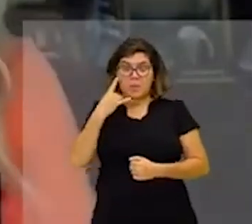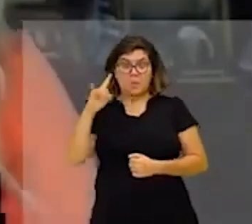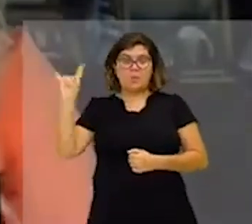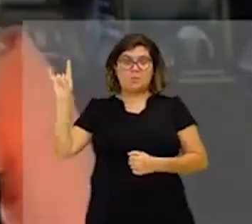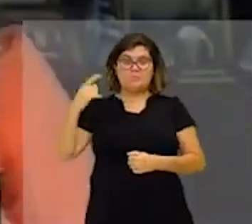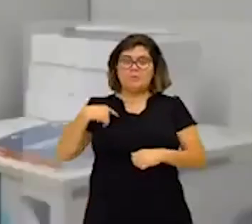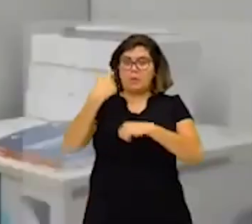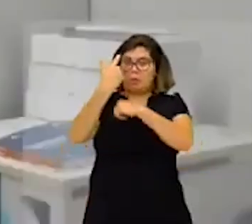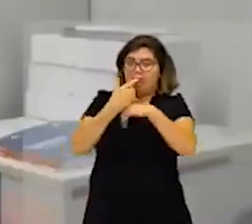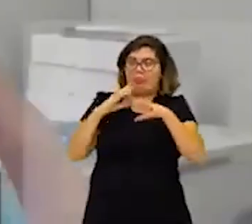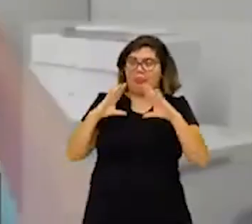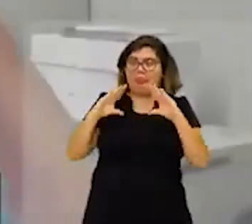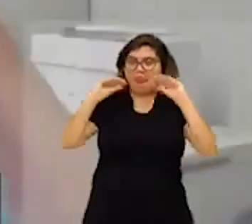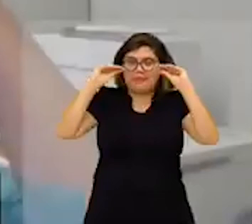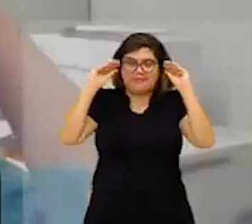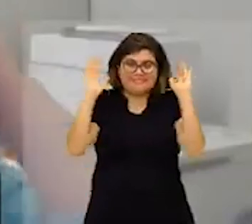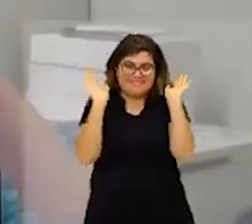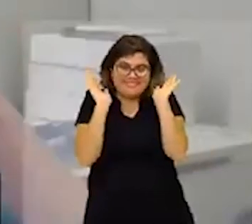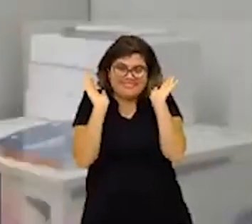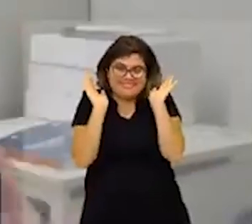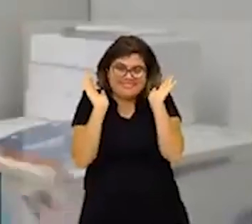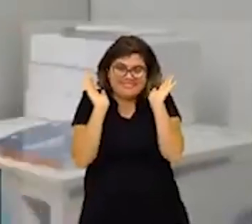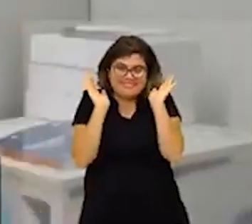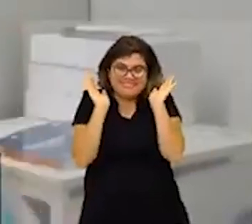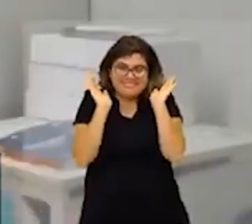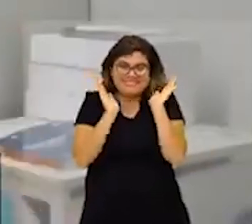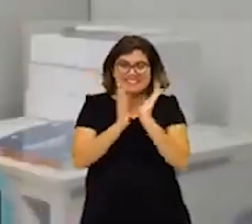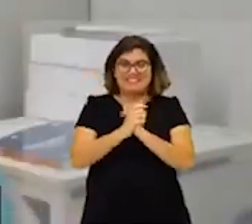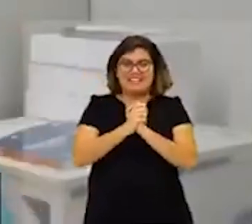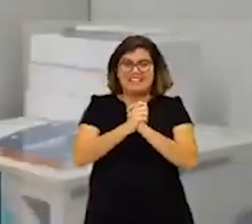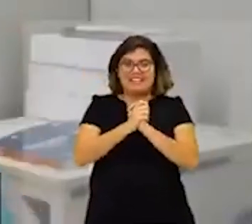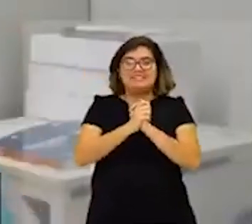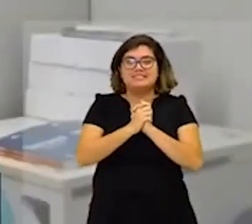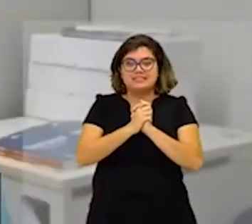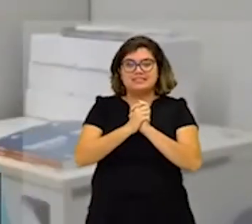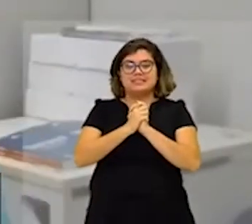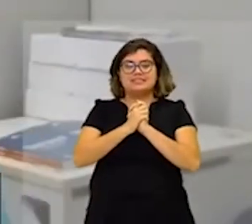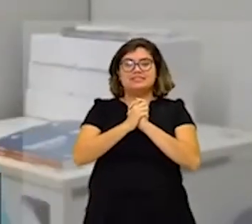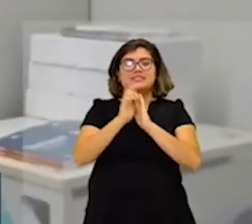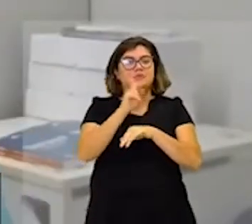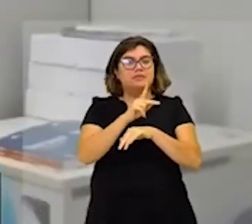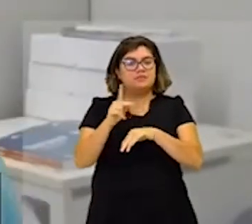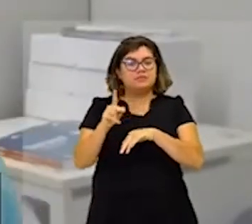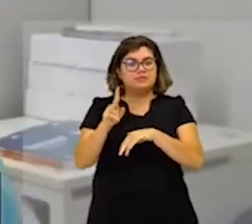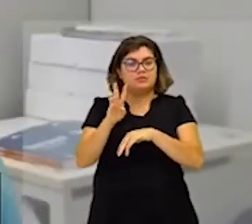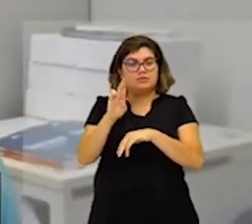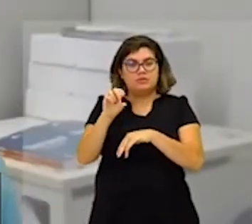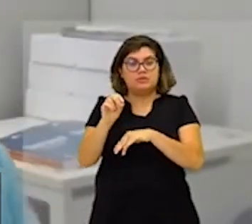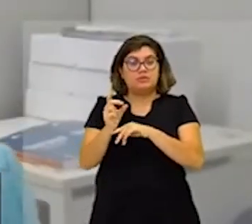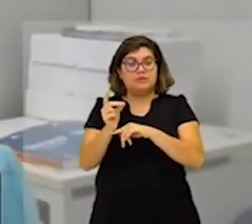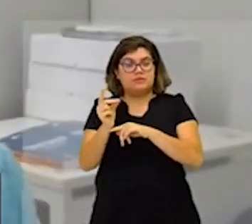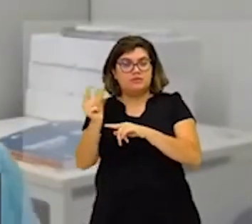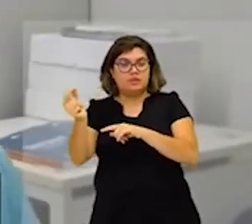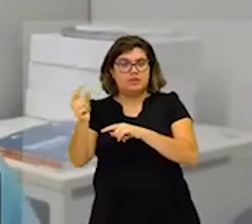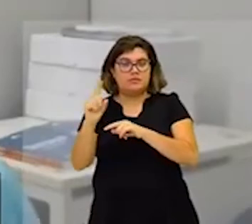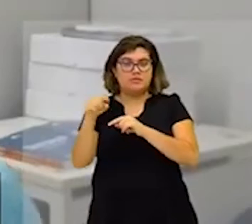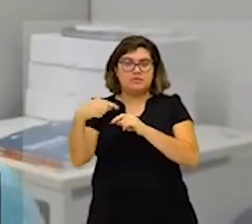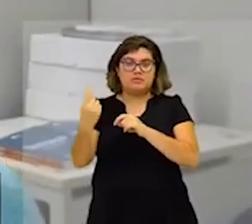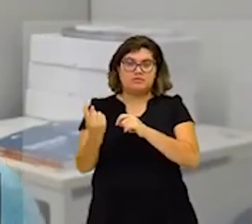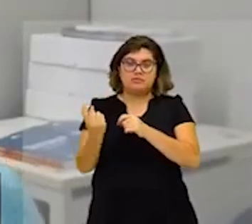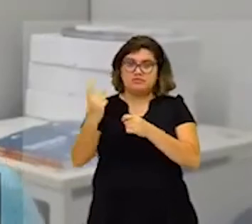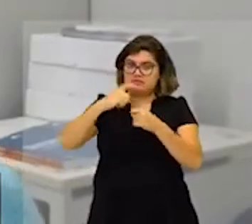Como professor Bruno vai sair para poder consertar vermos a melhor forma de colocar